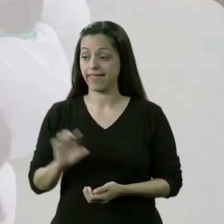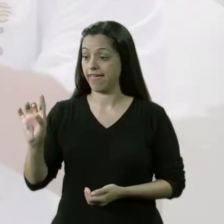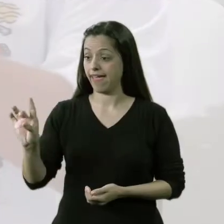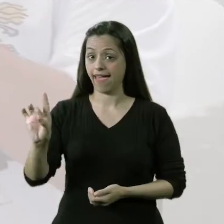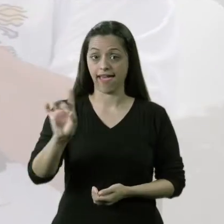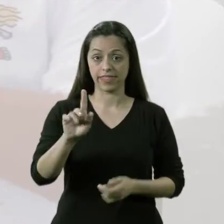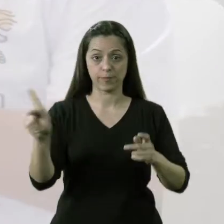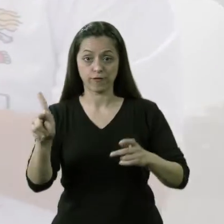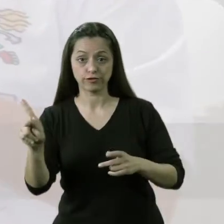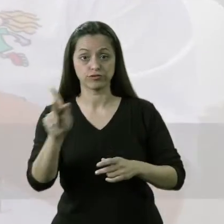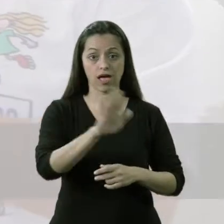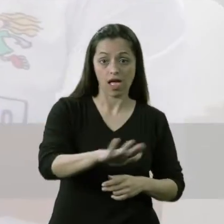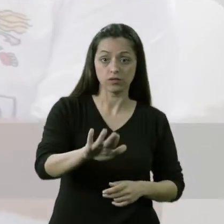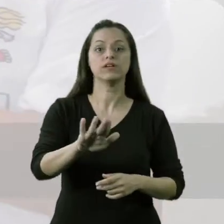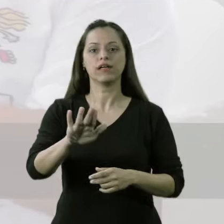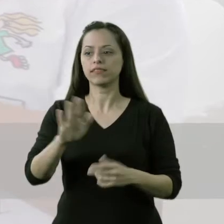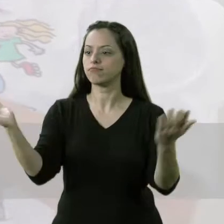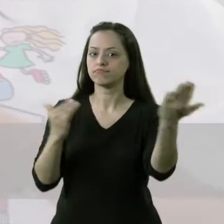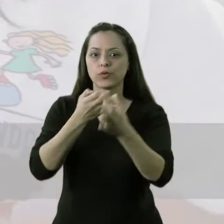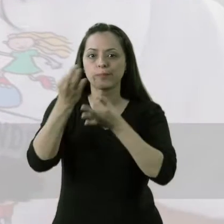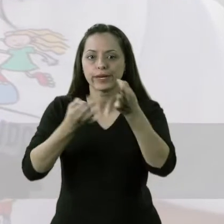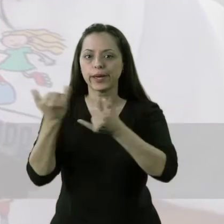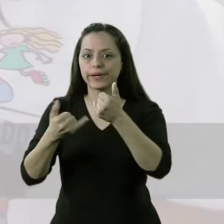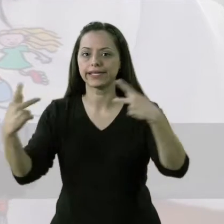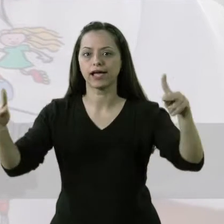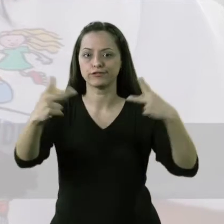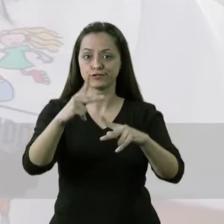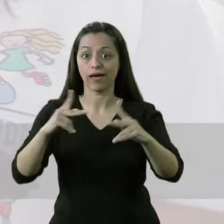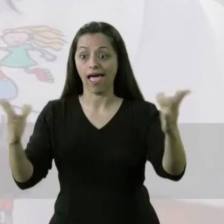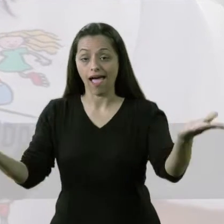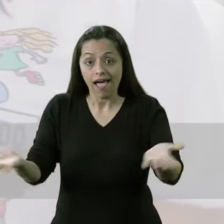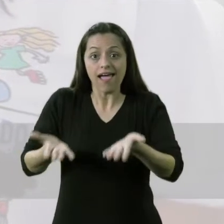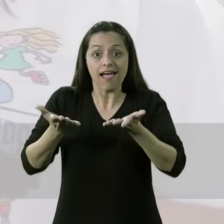Cada professor trouxe uma brincadeira e eles trouxeram as brincadeiras que os pais deles faziam.